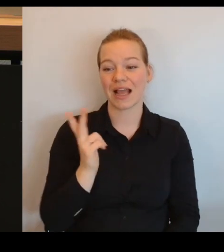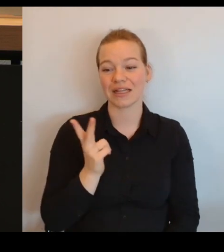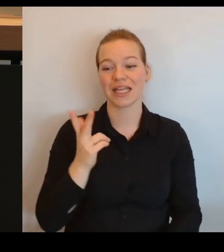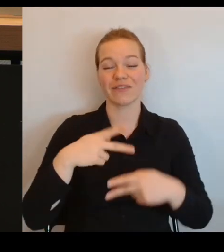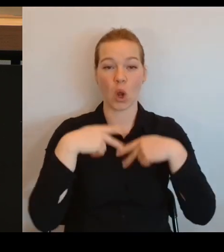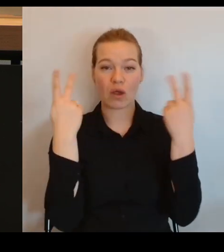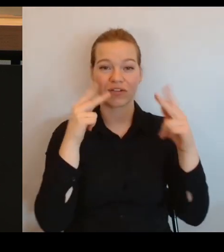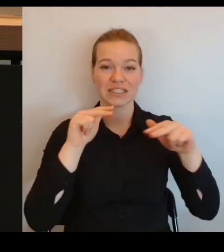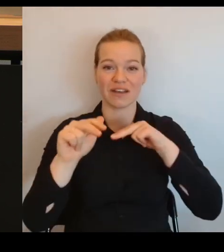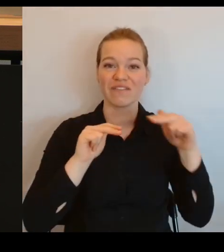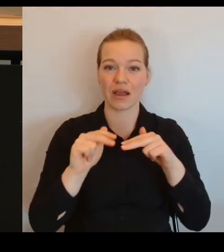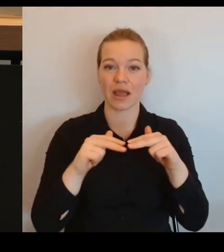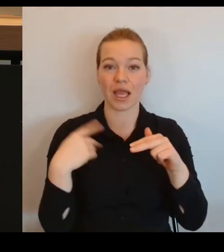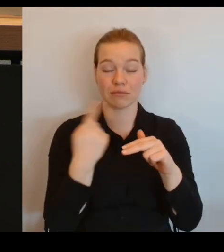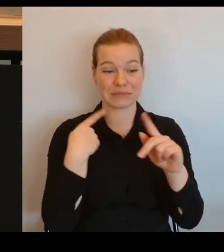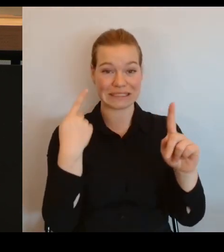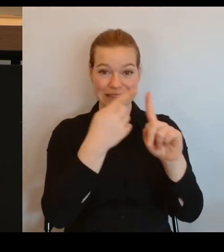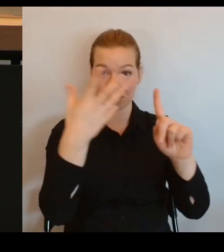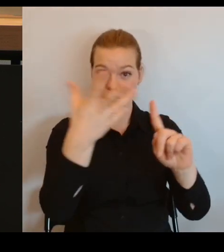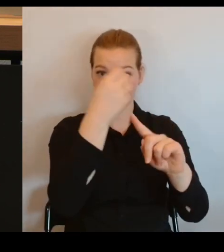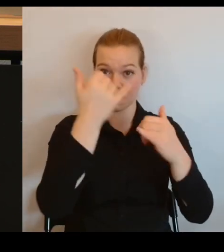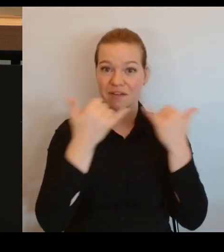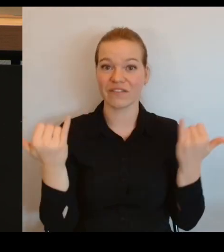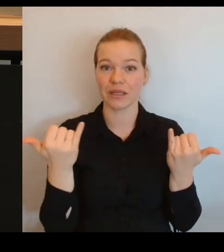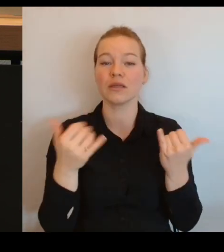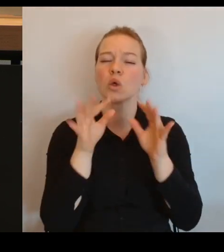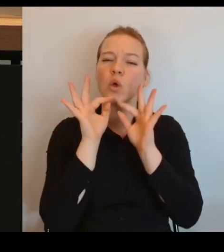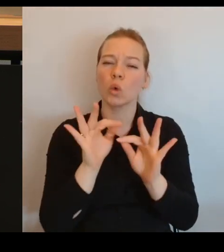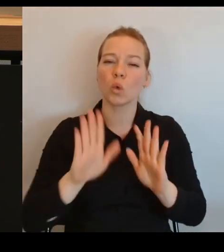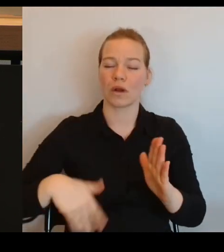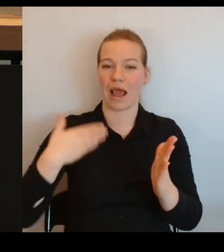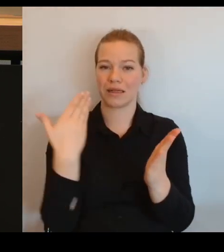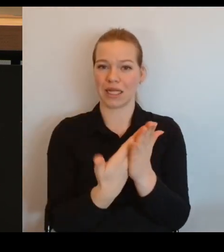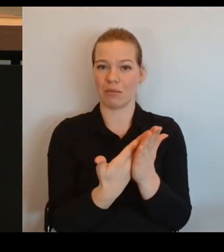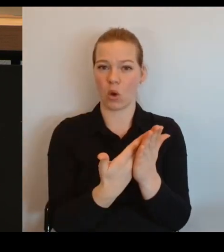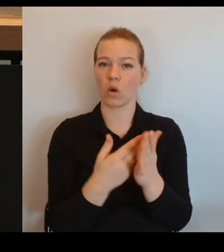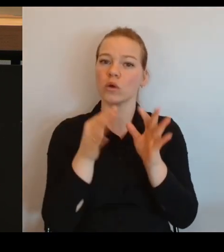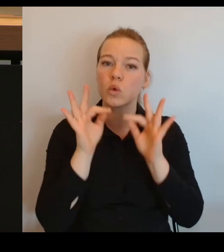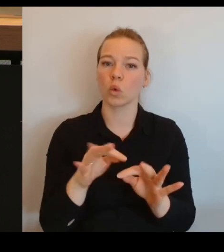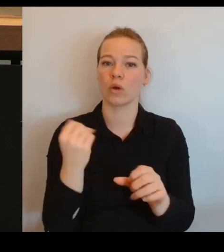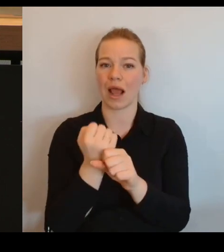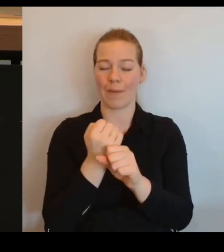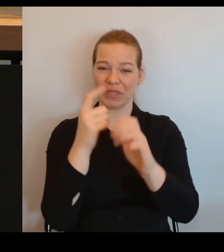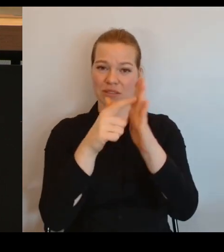Wir erreichen es aber nicht mit einem bunten Strauß an Forderungen. Vielen Dank!